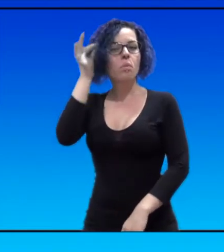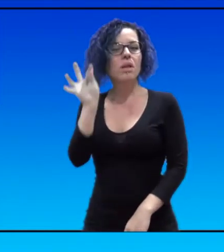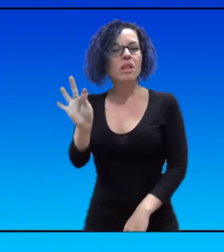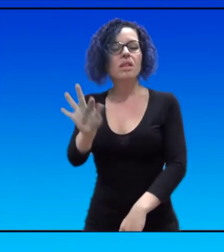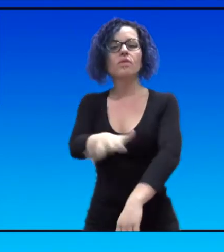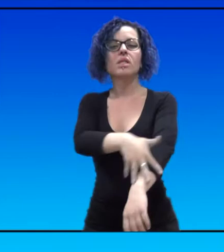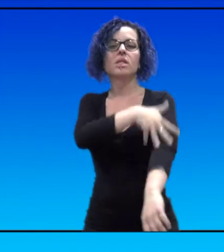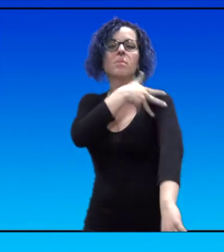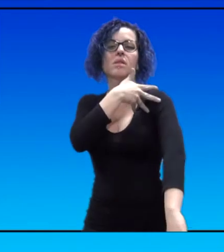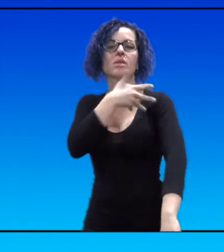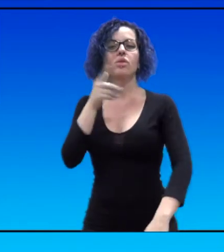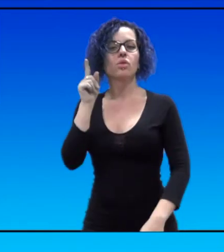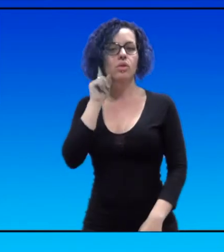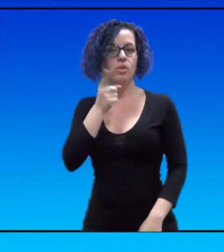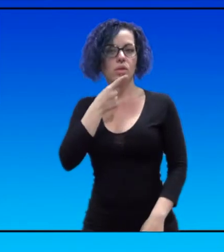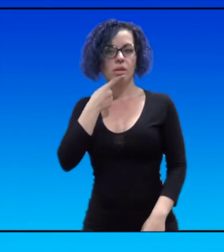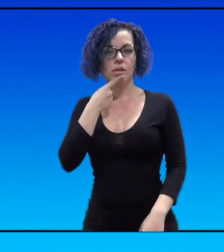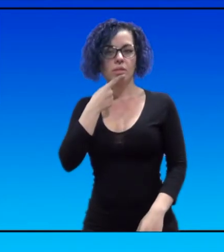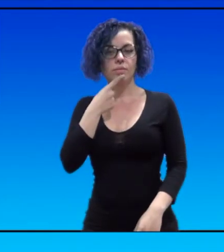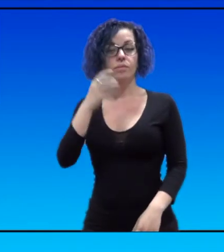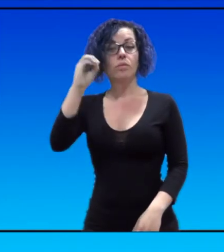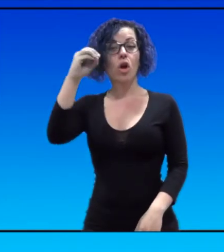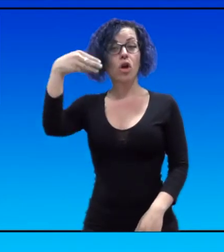è volto alla sensibilizzazione sul tema della sordità.